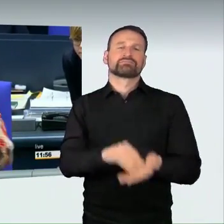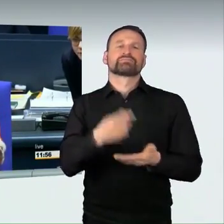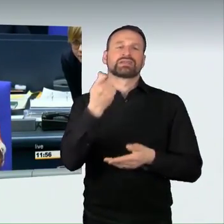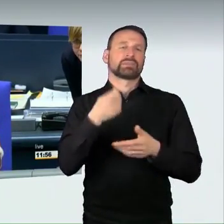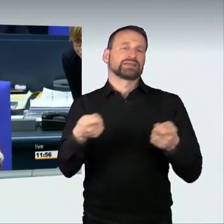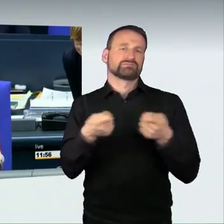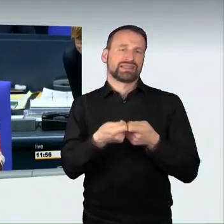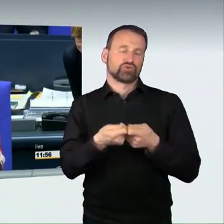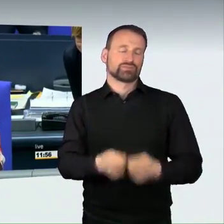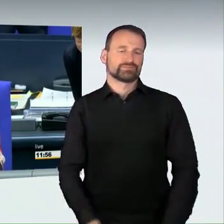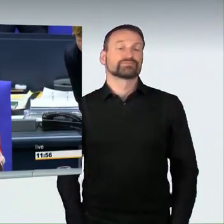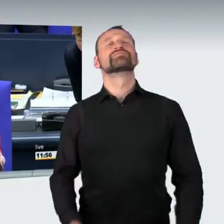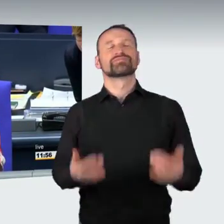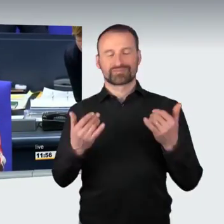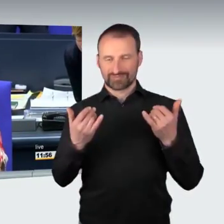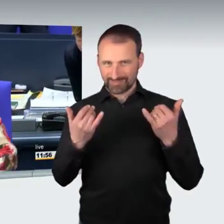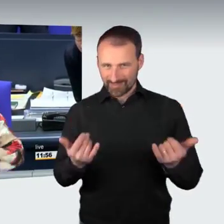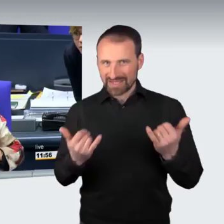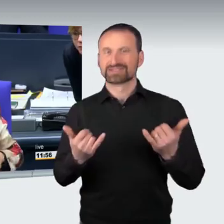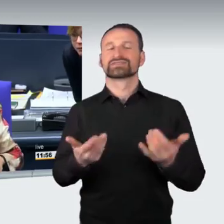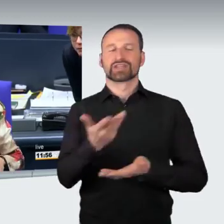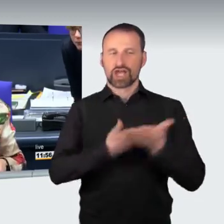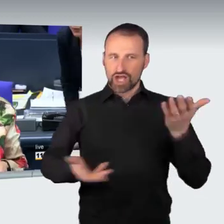Ich eröffne die Aussprache. Das Wort hat Caren Lay für die Linke.